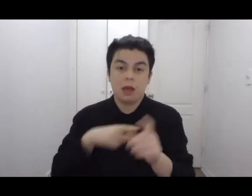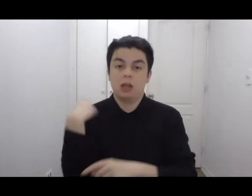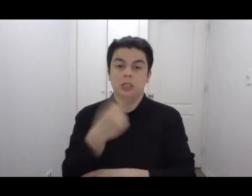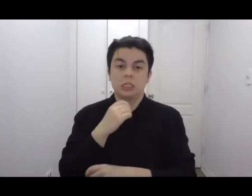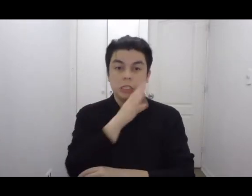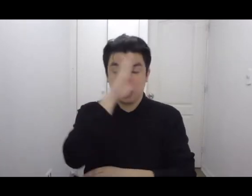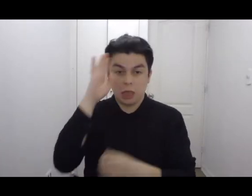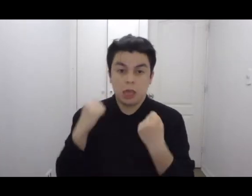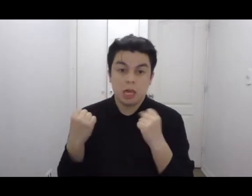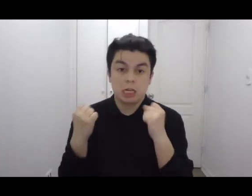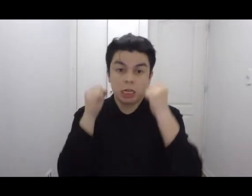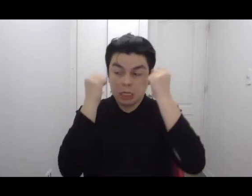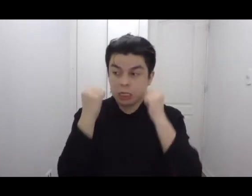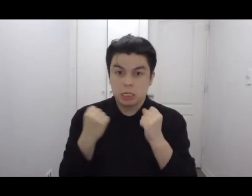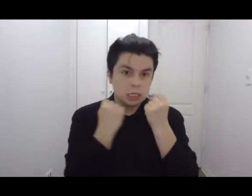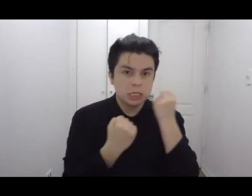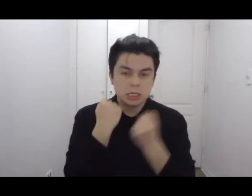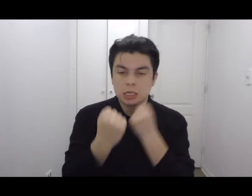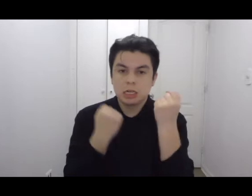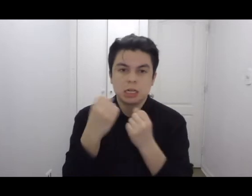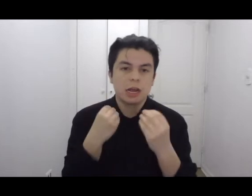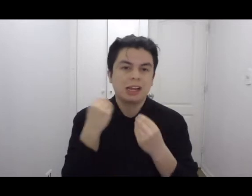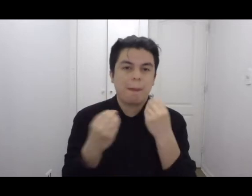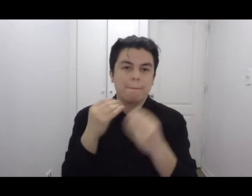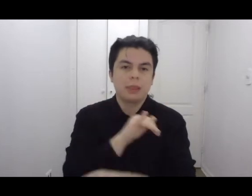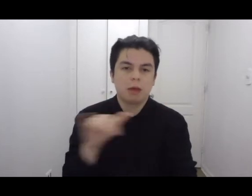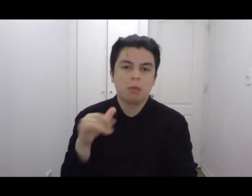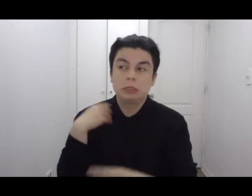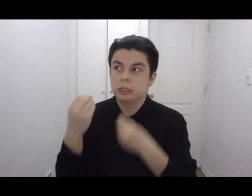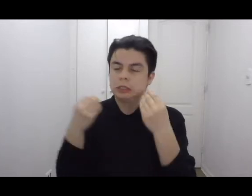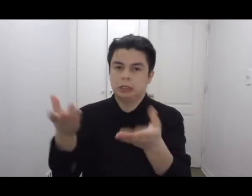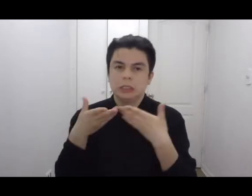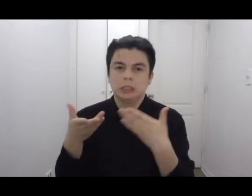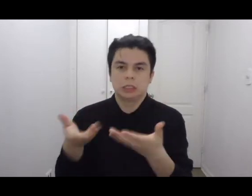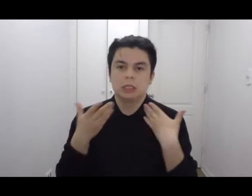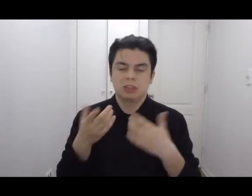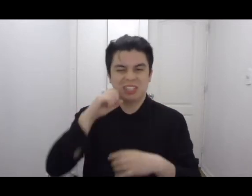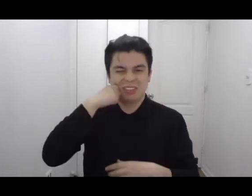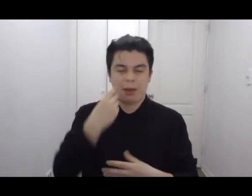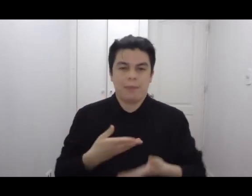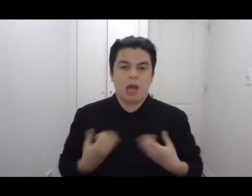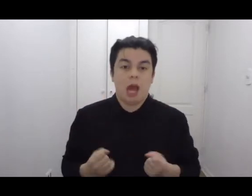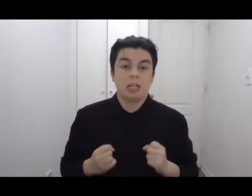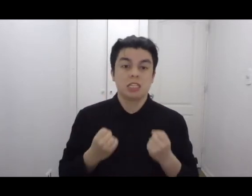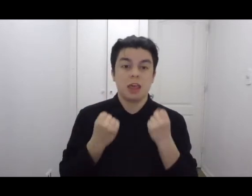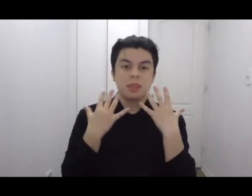como ansiedad de que no sabías lo que iba a pasar lo que no se sabe cuándo uno está en ese instante